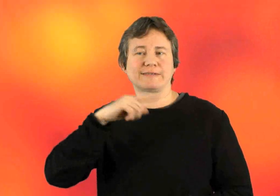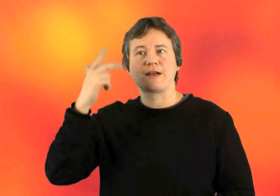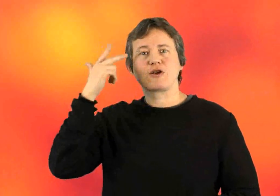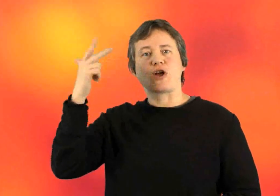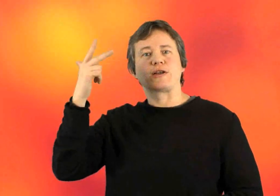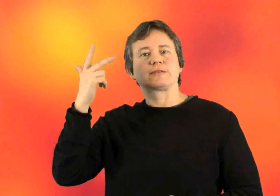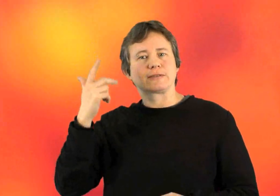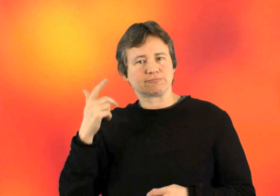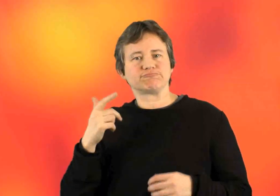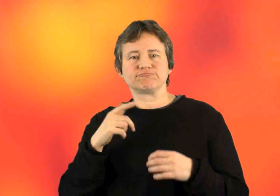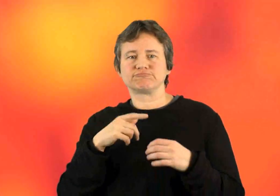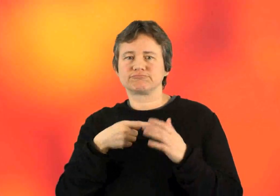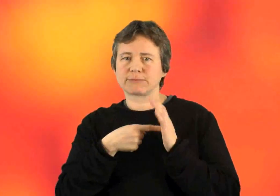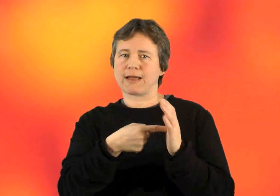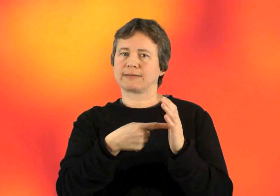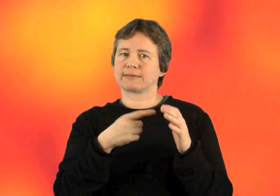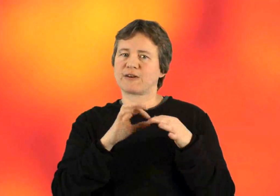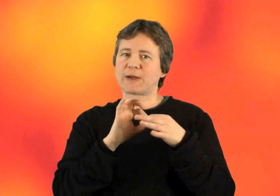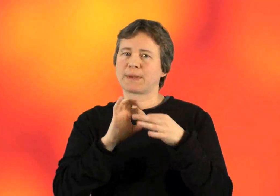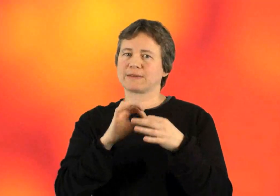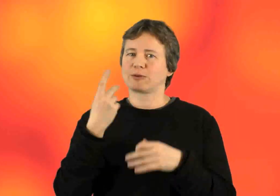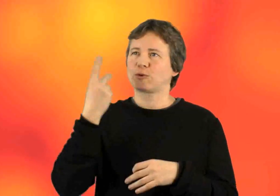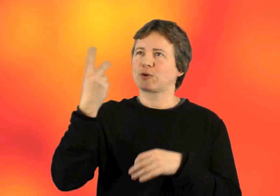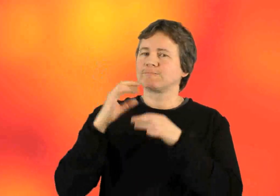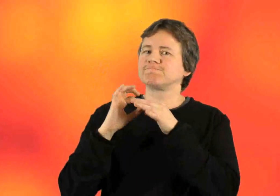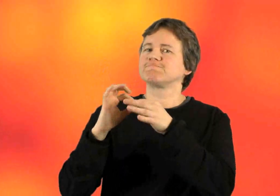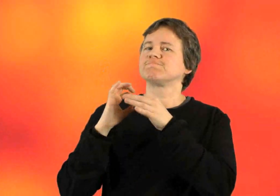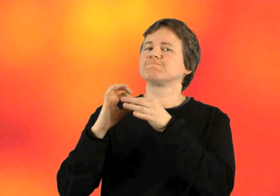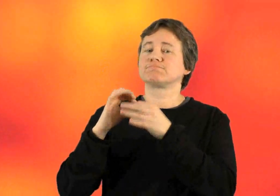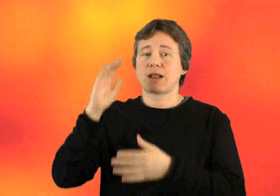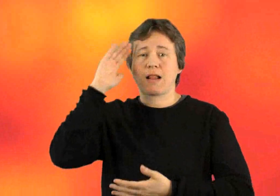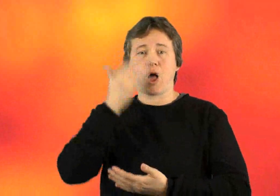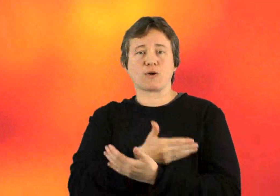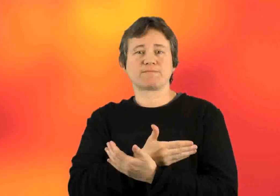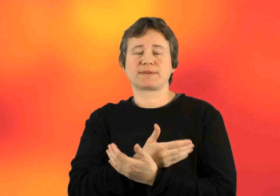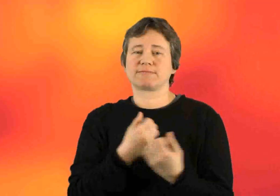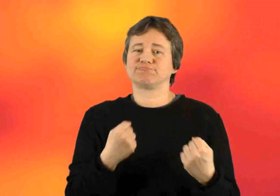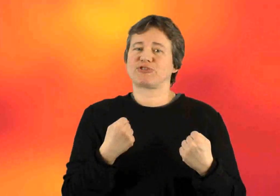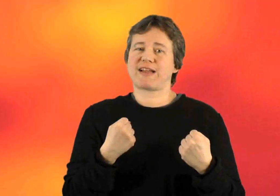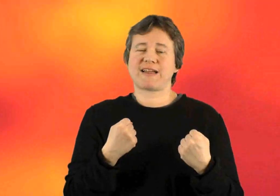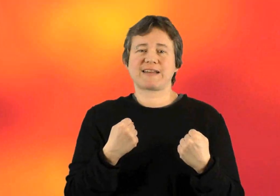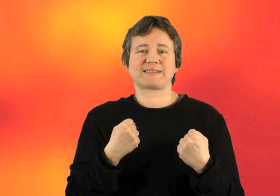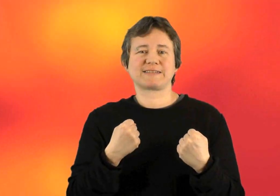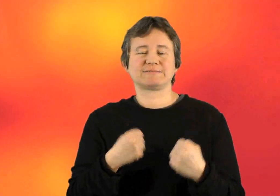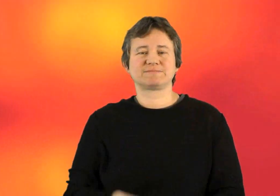Gott zeigt uns Die Verbindung mit Gott im Glauben ist stark